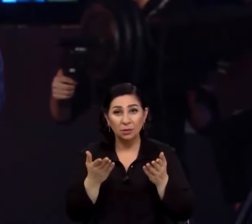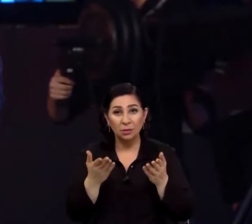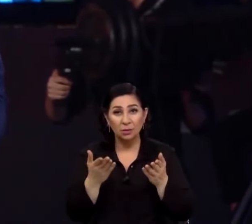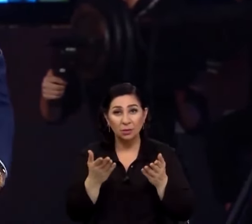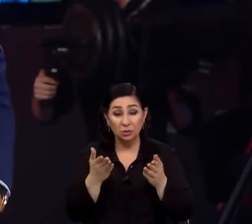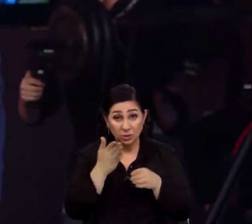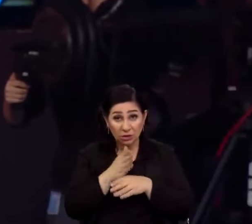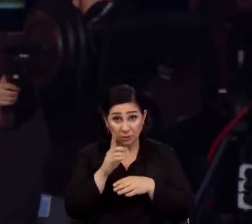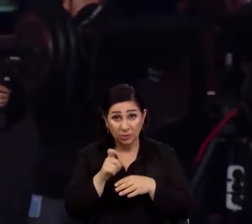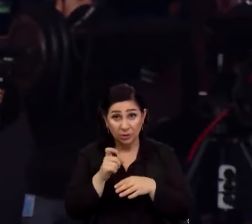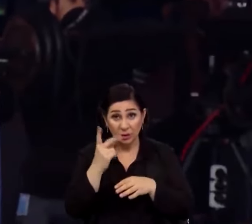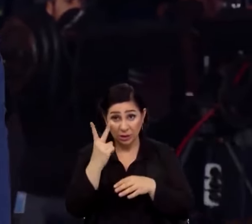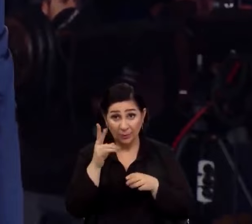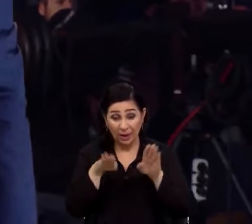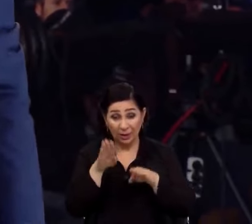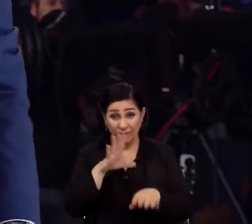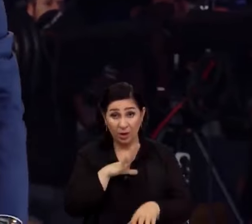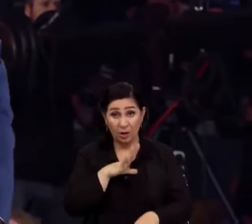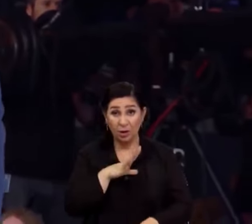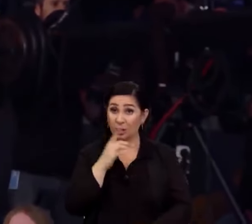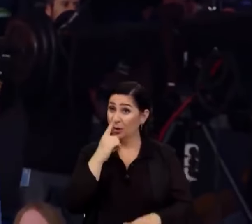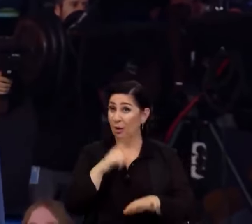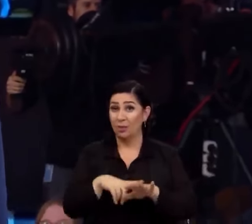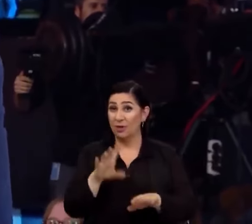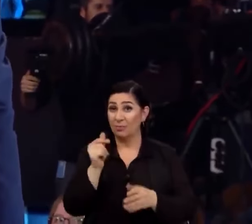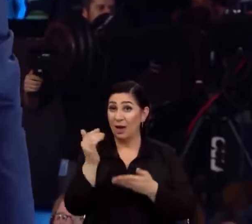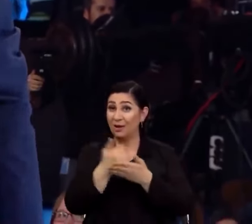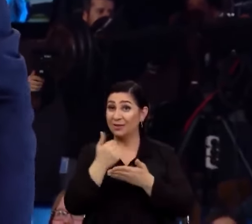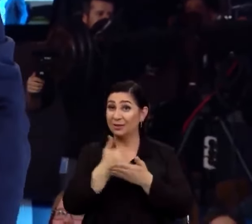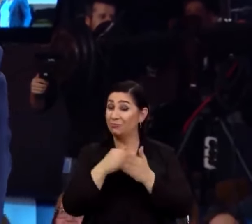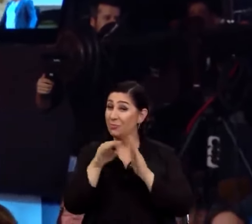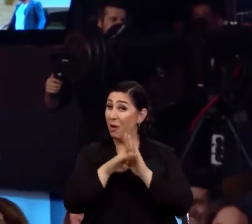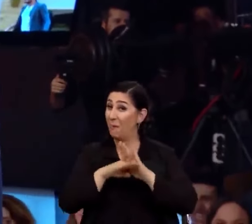Ciddi mi İki tane mi reklamımız var inanılmaz para kazanan programımız Az